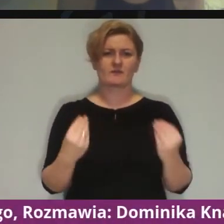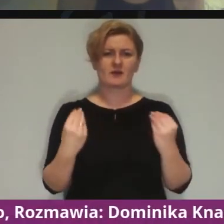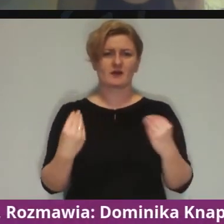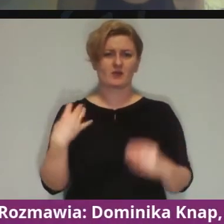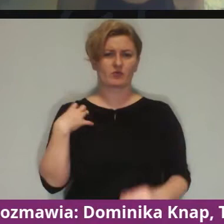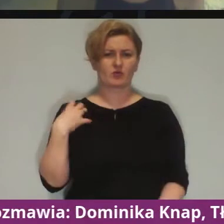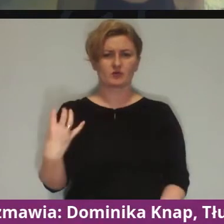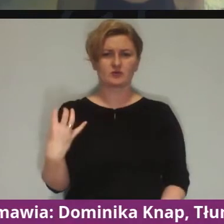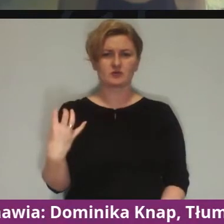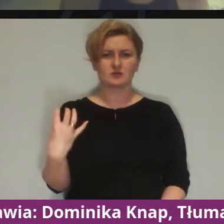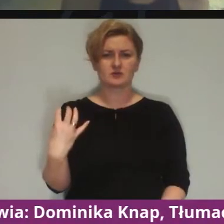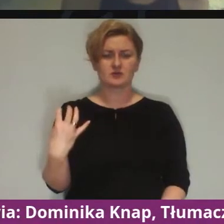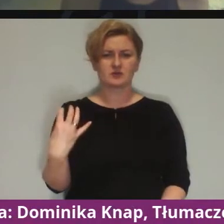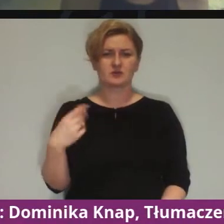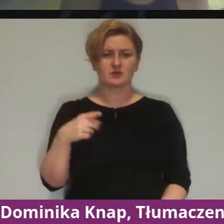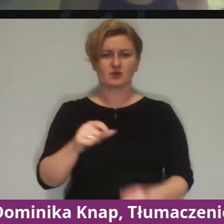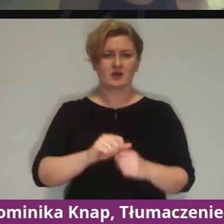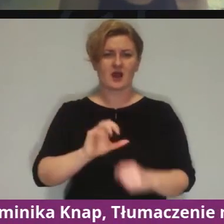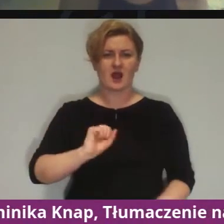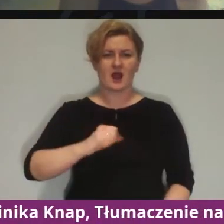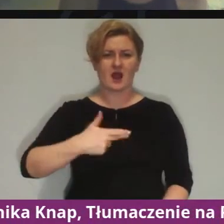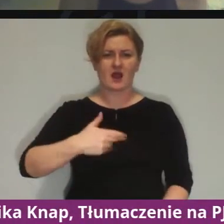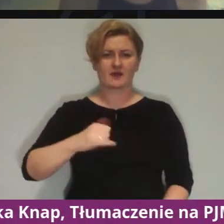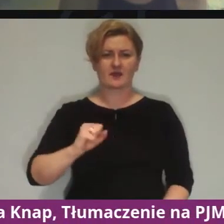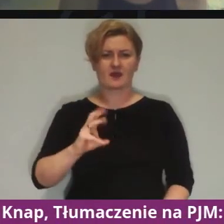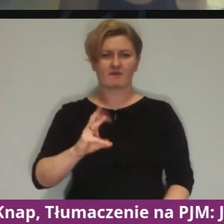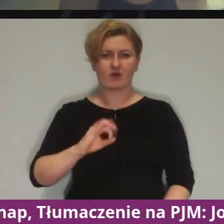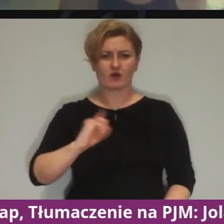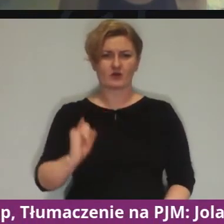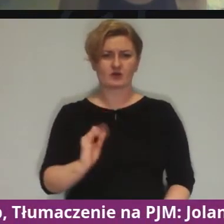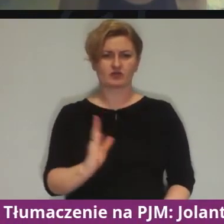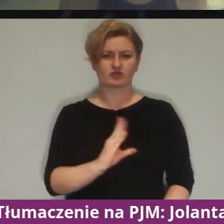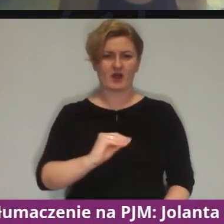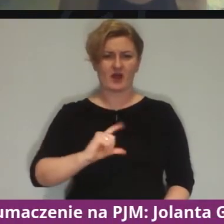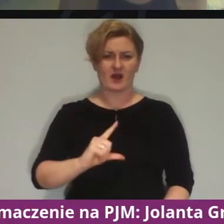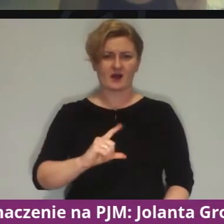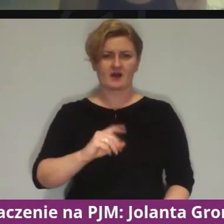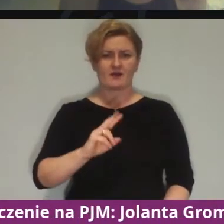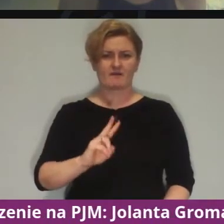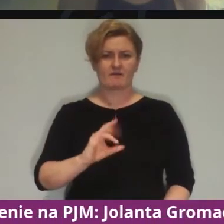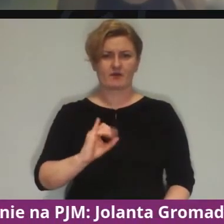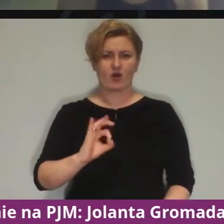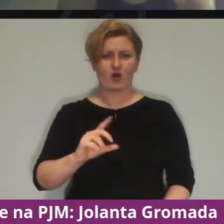jest to Anna Wojszel i Wioletta Woronowicz-Lingo.